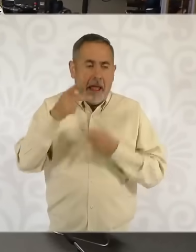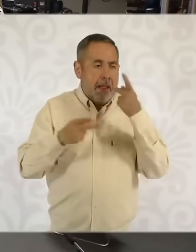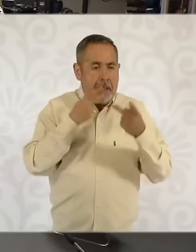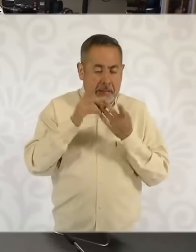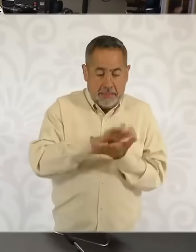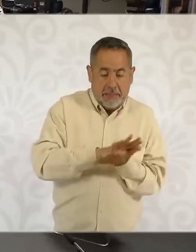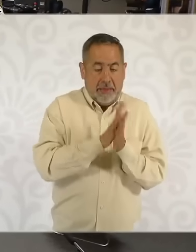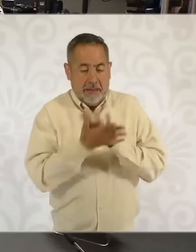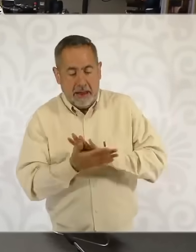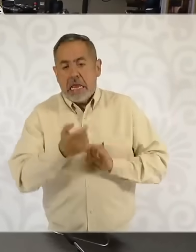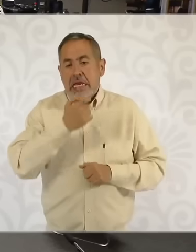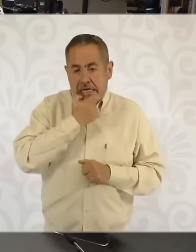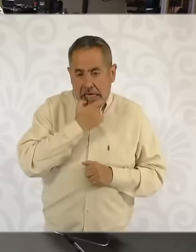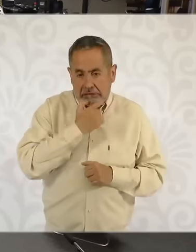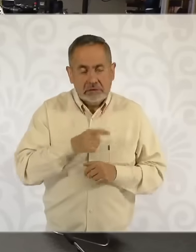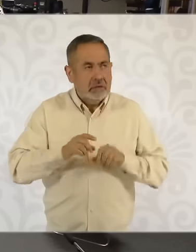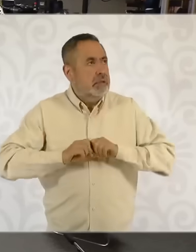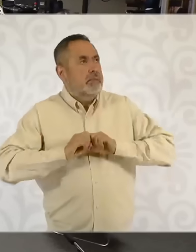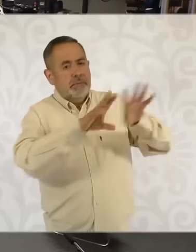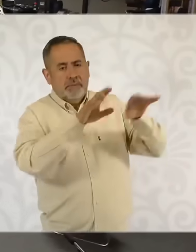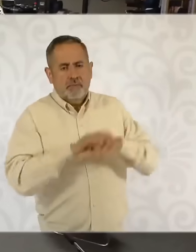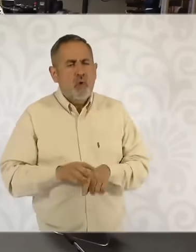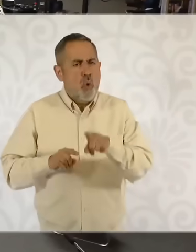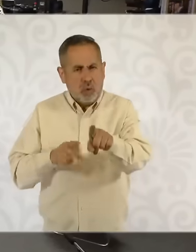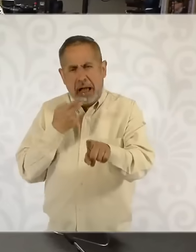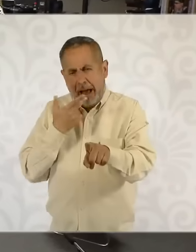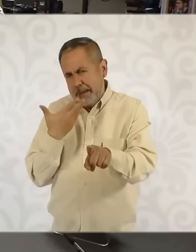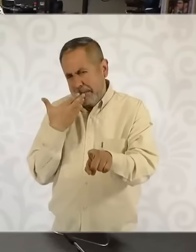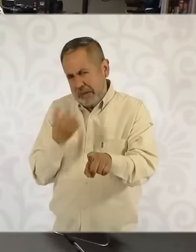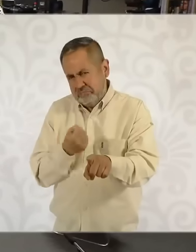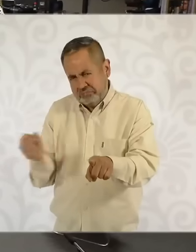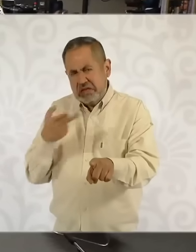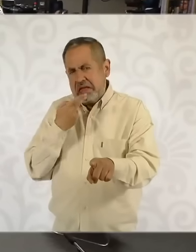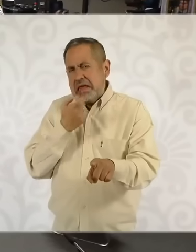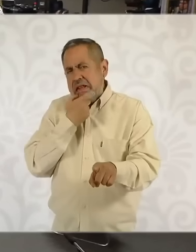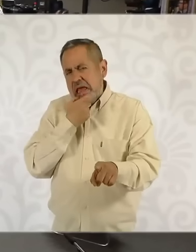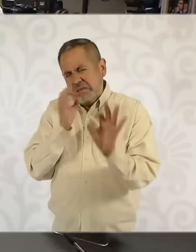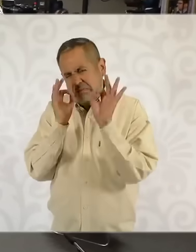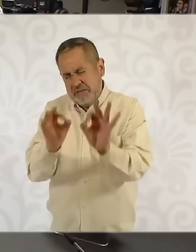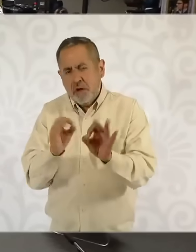usted eh haría un usted que habla bastante bien el inglés perfectamente haría un